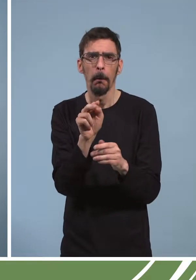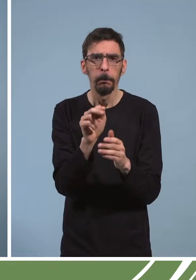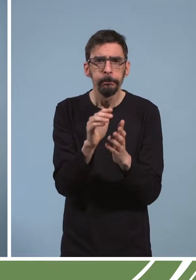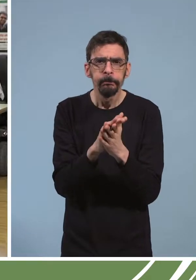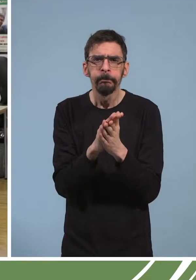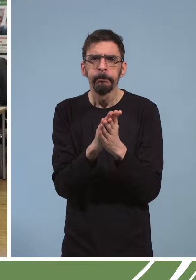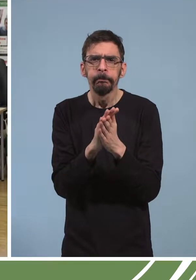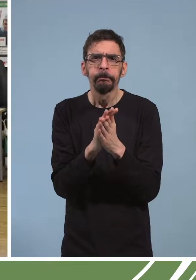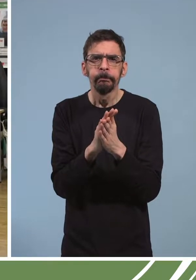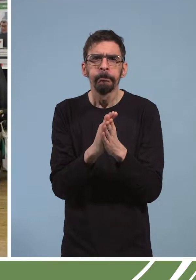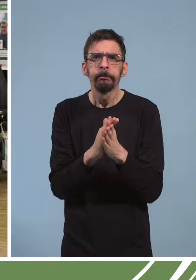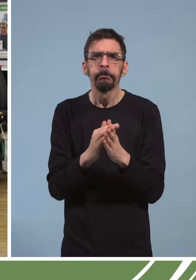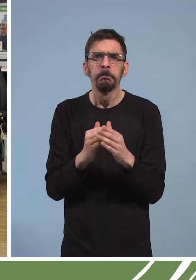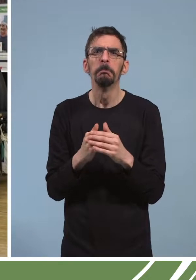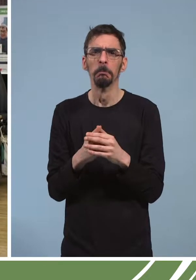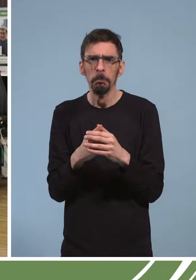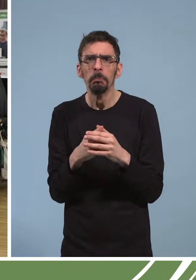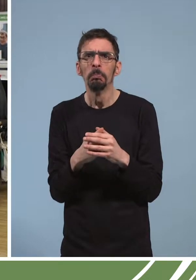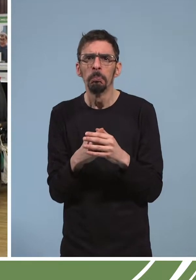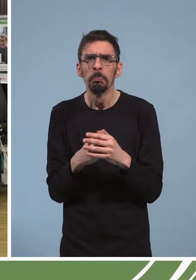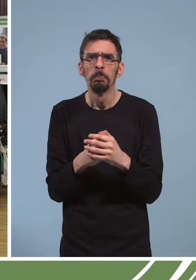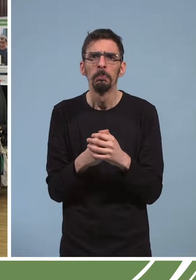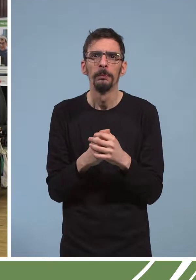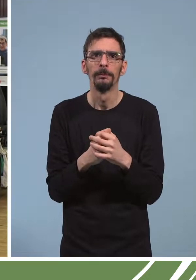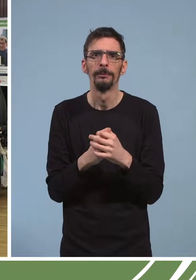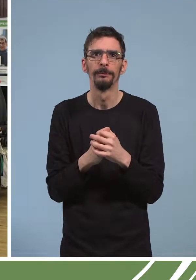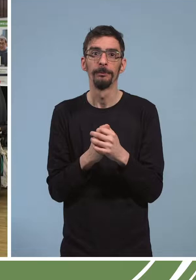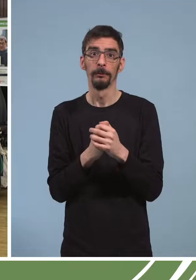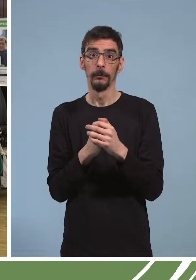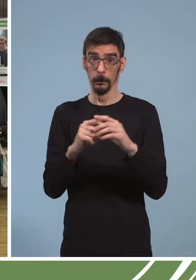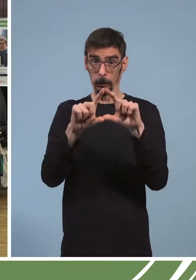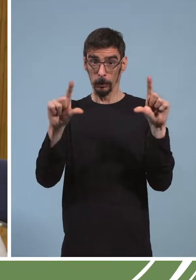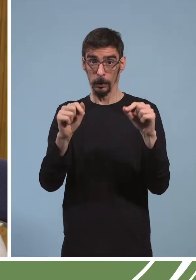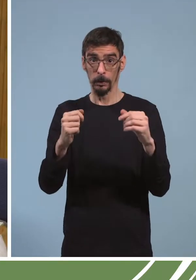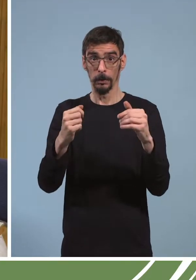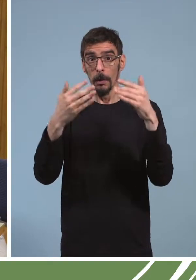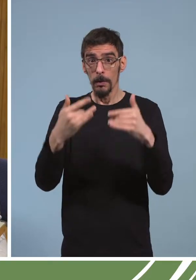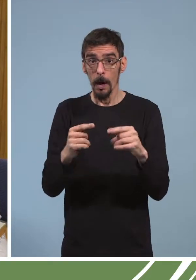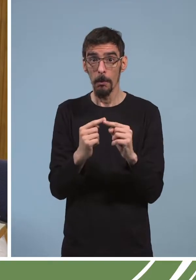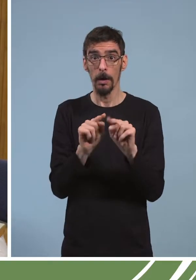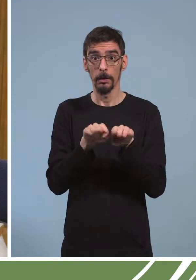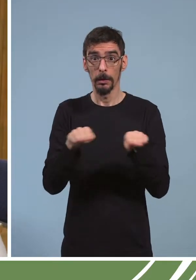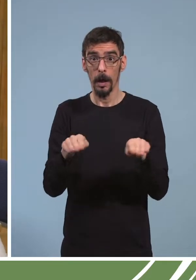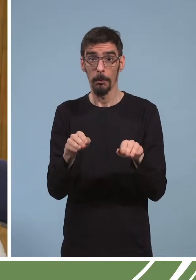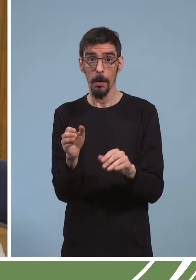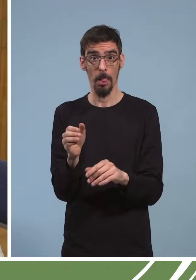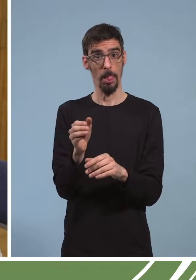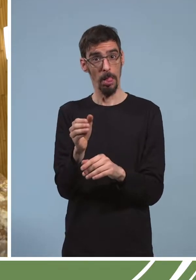Sorge dafür, dass der Überblick von jedem Tisch aus gut ist. Jeder Tisch bekommt eine Nummer und eine Speisekarte für das Frühstück.